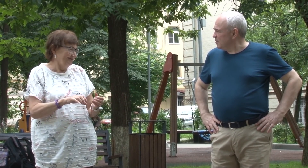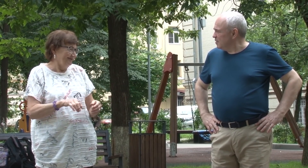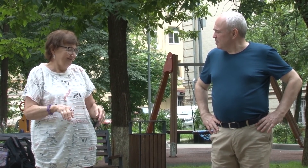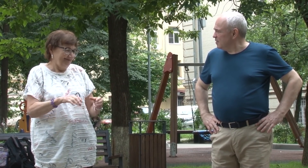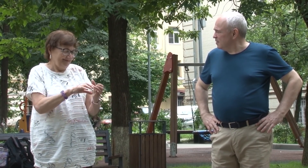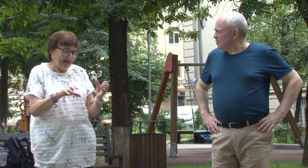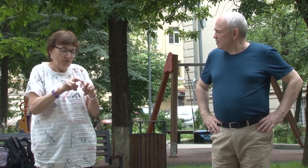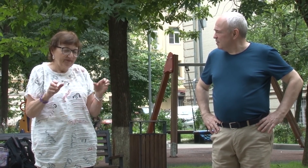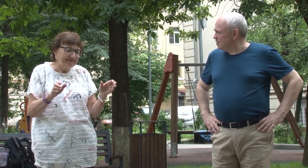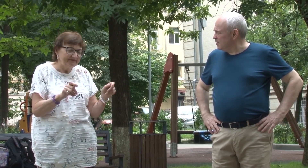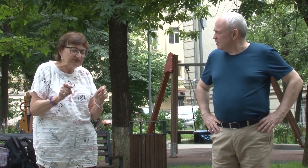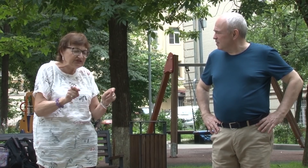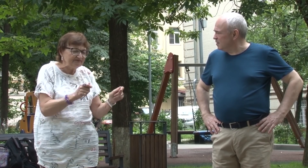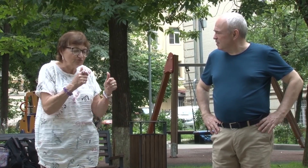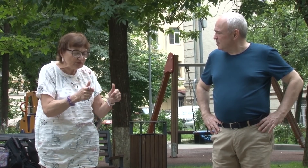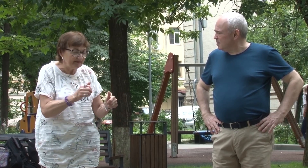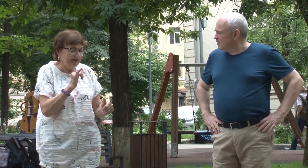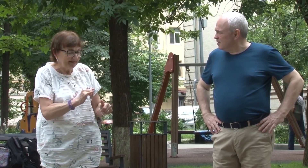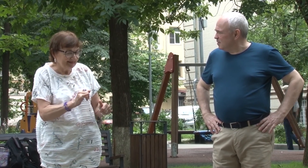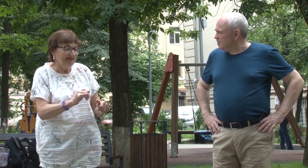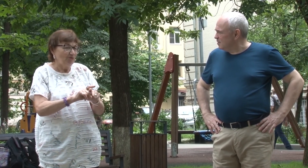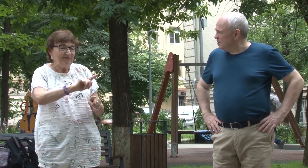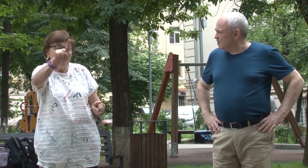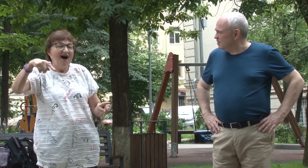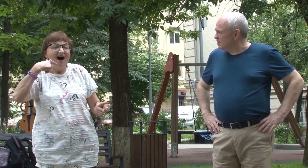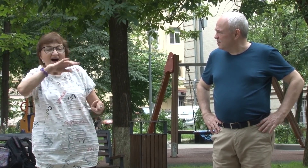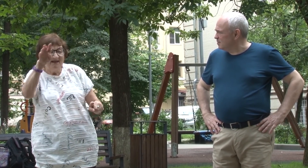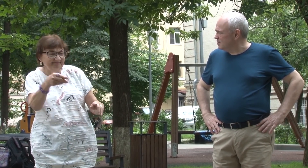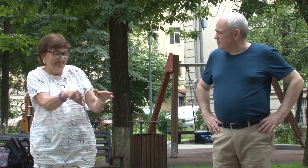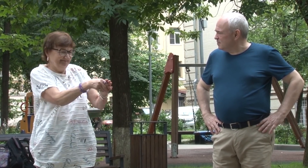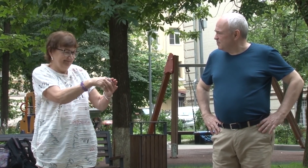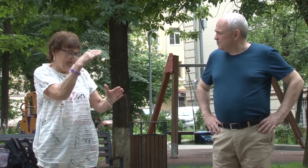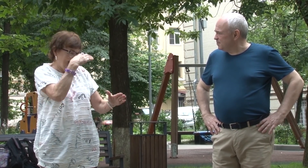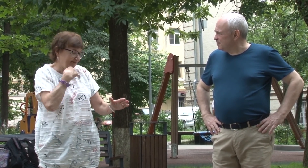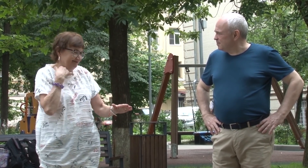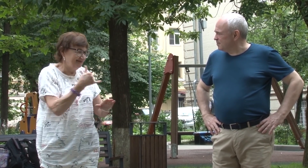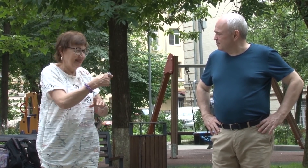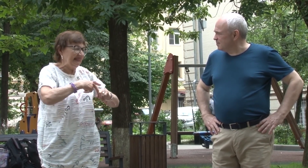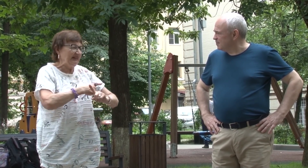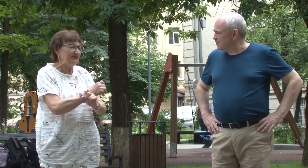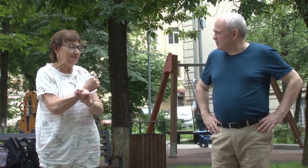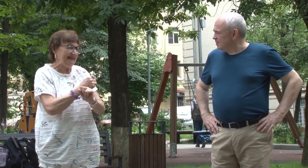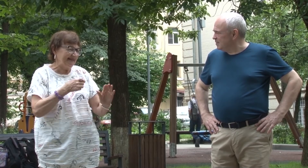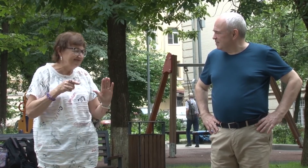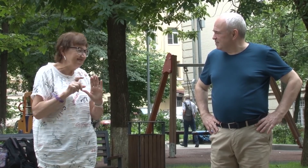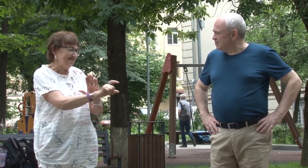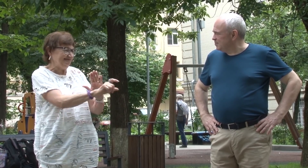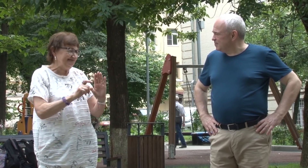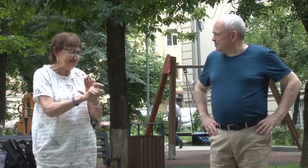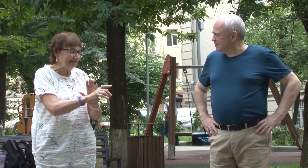Изготовление бомб контролировал. Рабочие давали ему технический спирт,